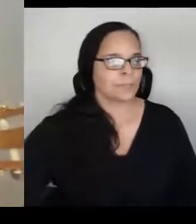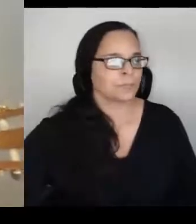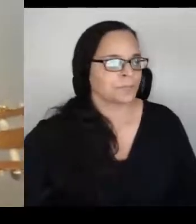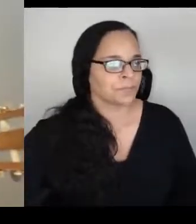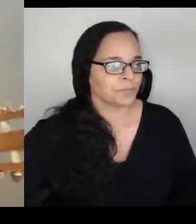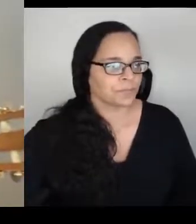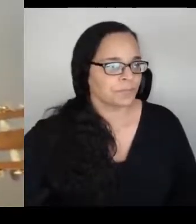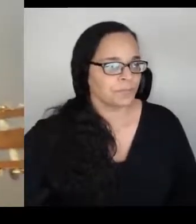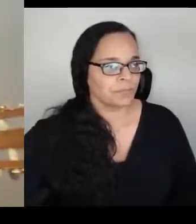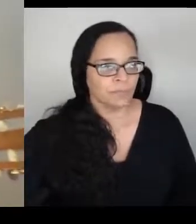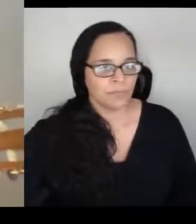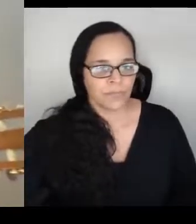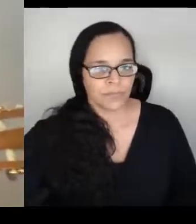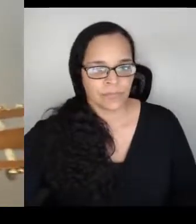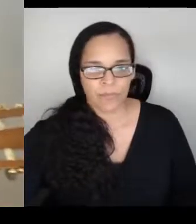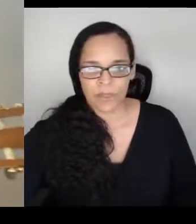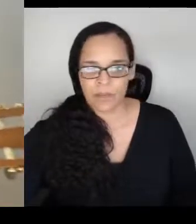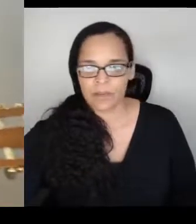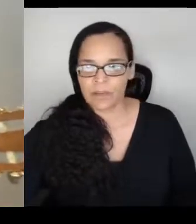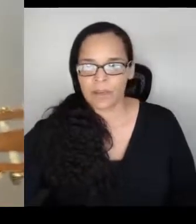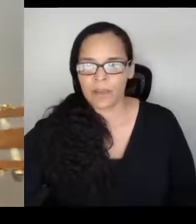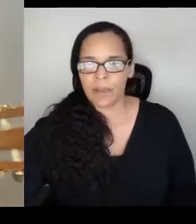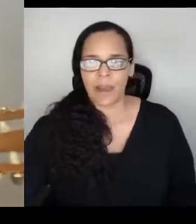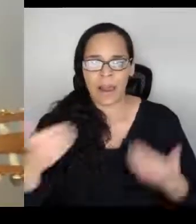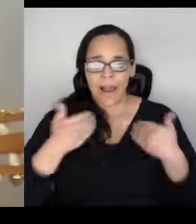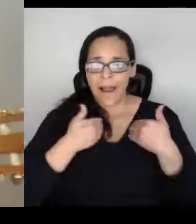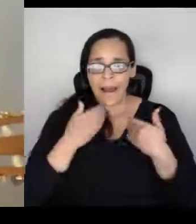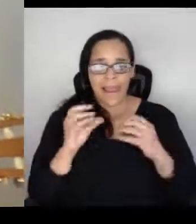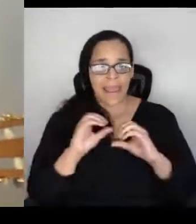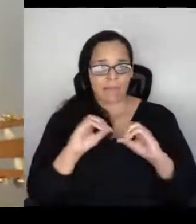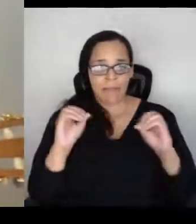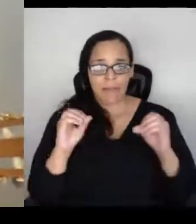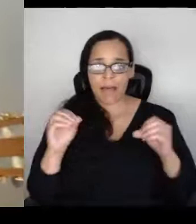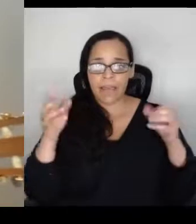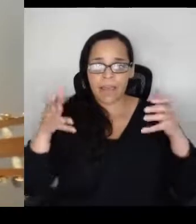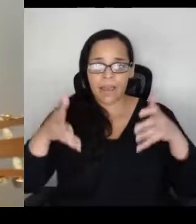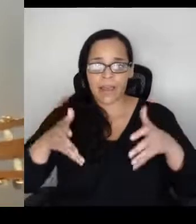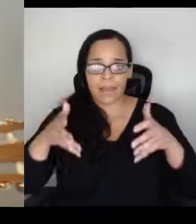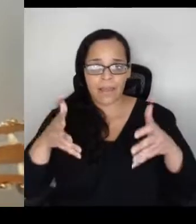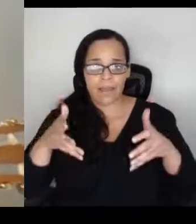No me queda nada No hay por que